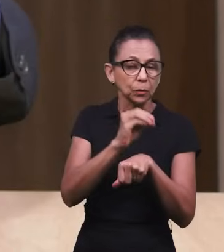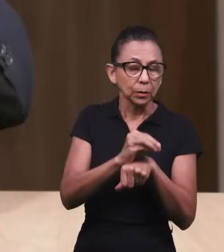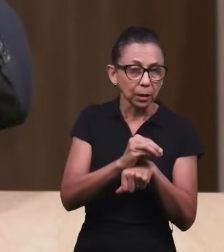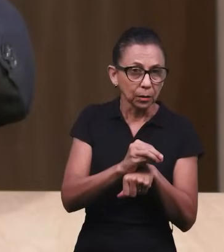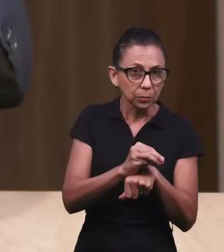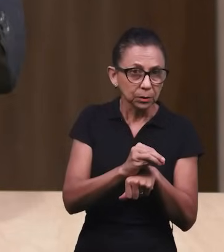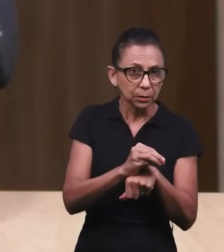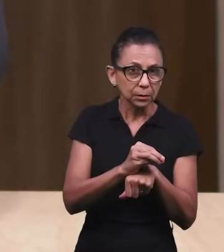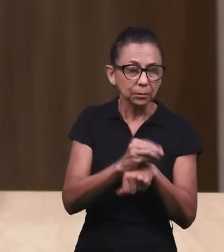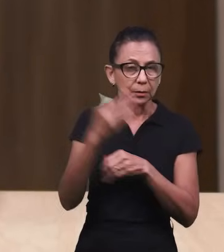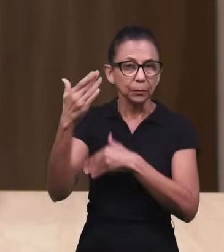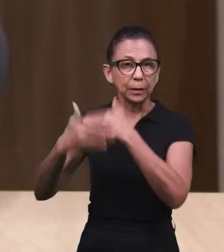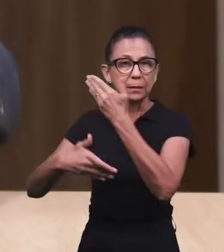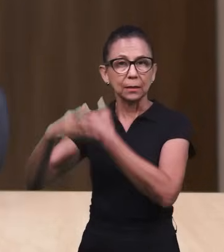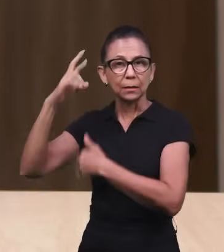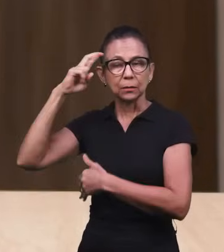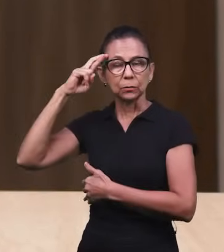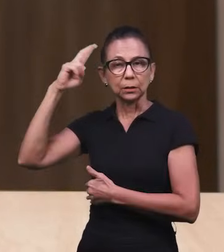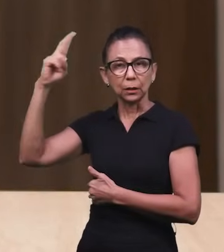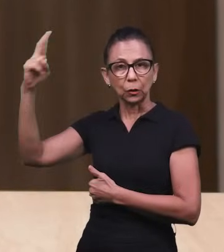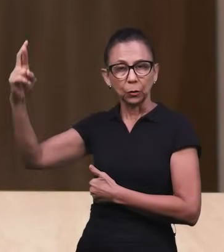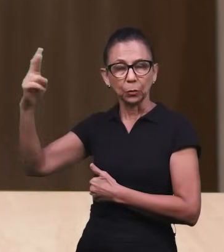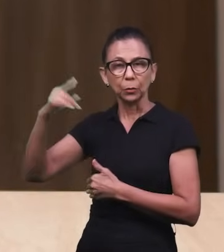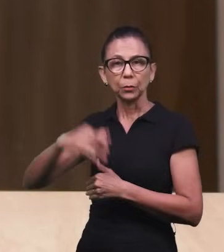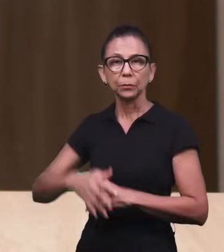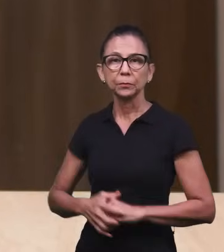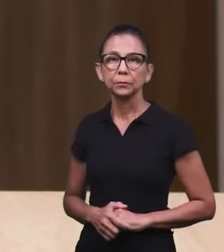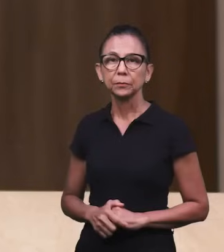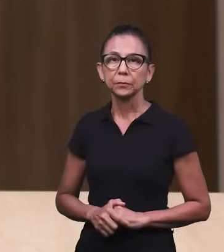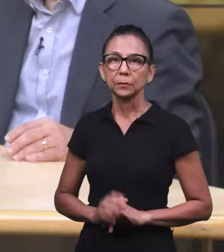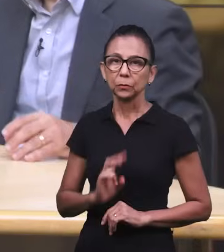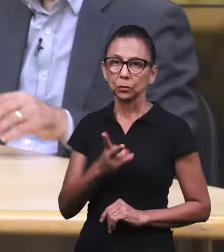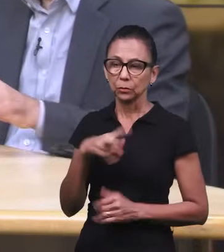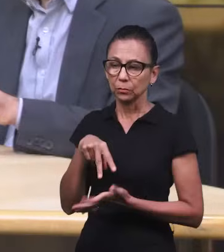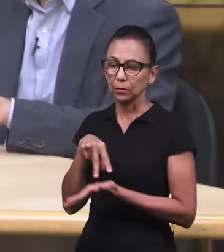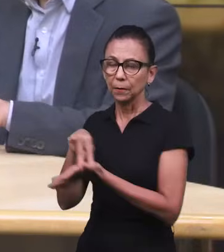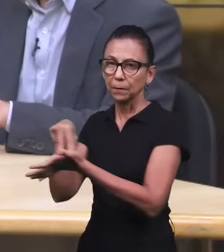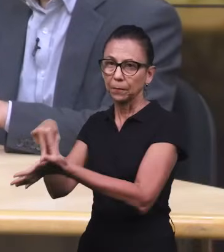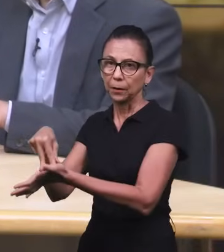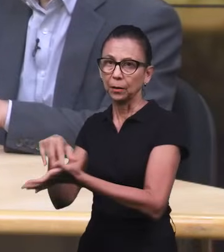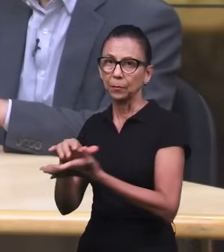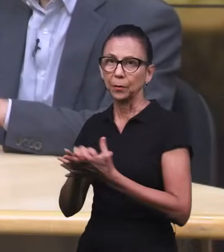variação ali mas o alvo eles não vão errar e Ana todo ano el faz ass tá aqui meu filho você cresceu